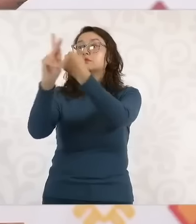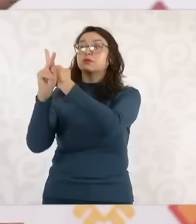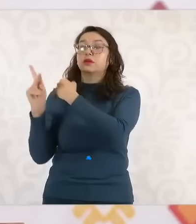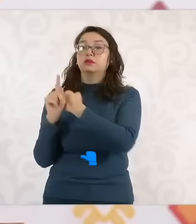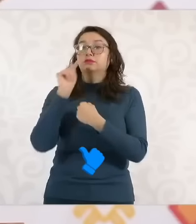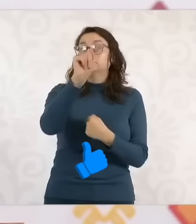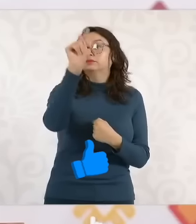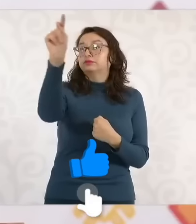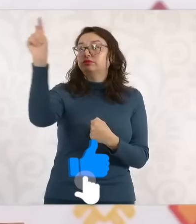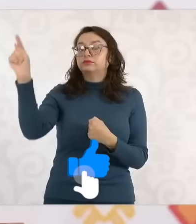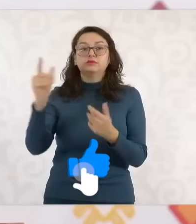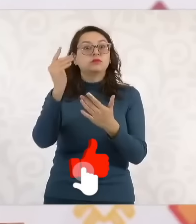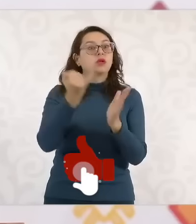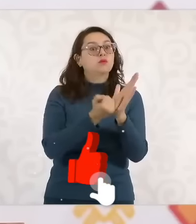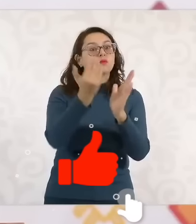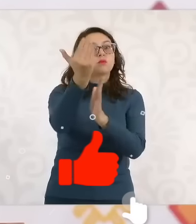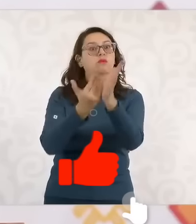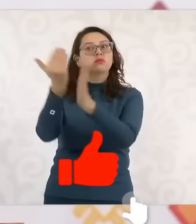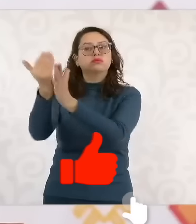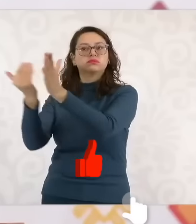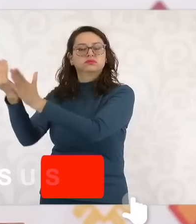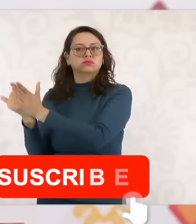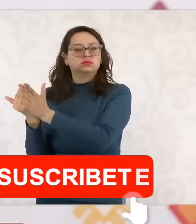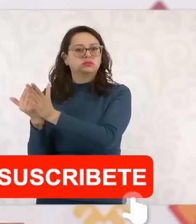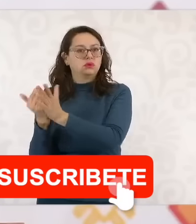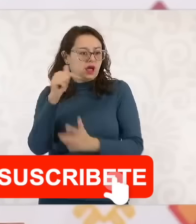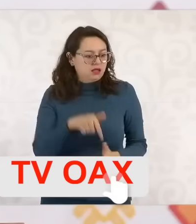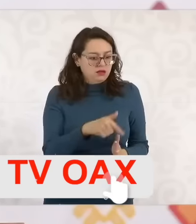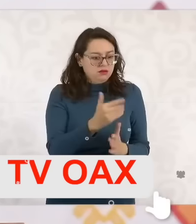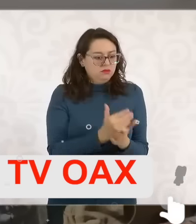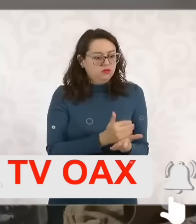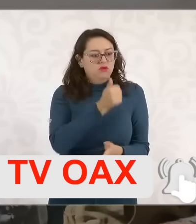lo mismo que a quienes están establecidos en México. No sé si te quedó claro eso. Sí.